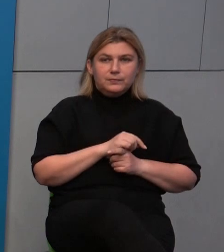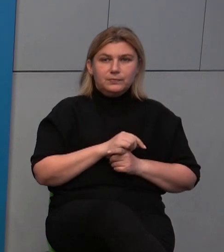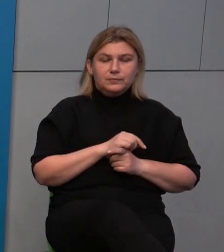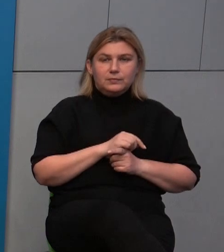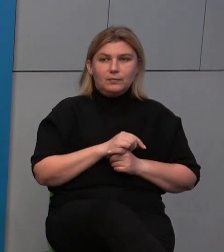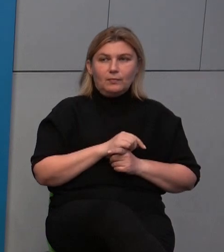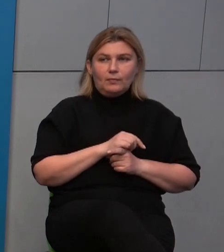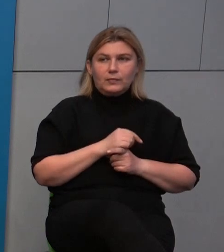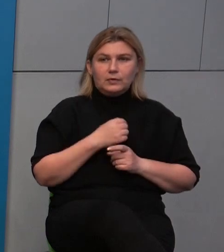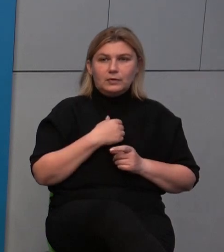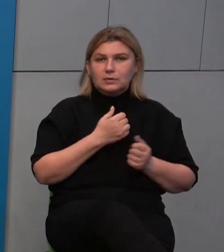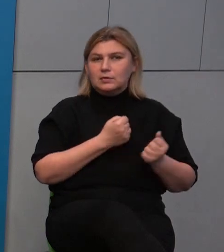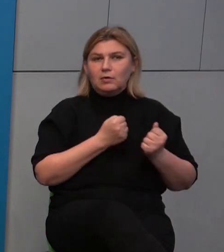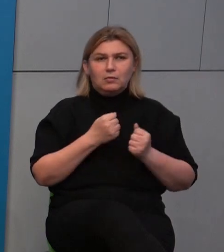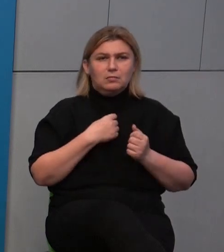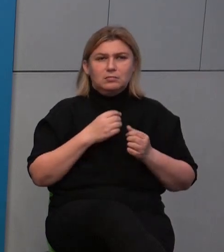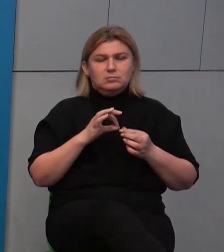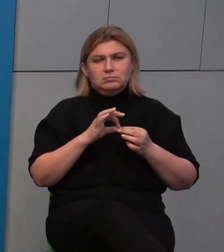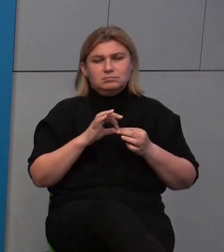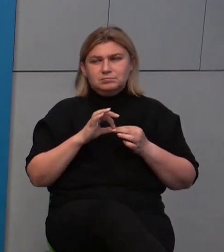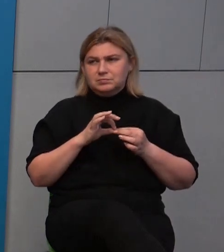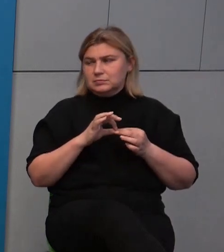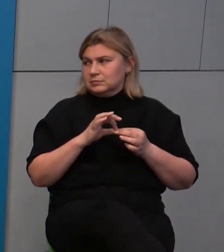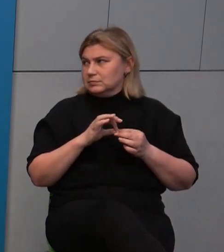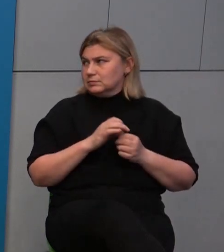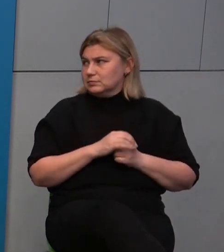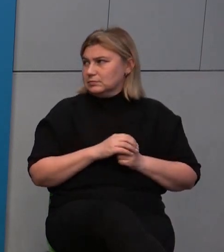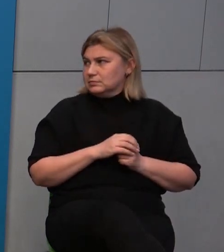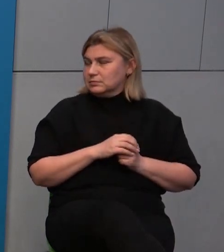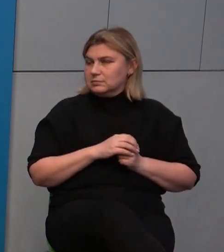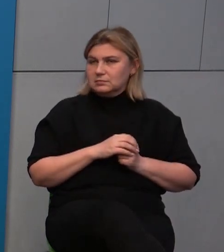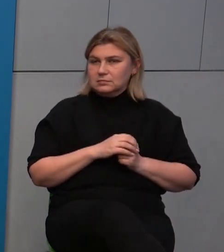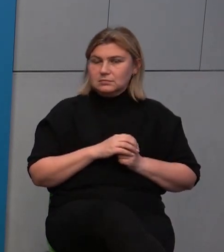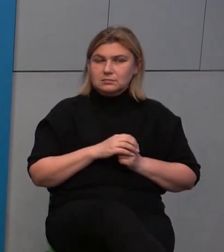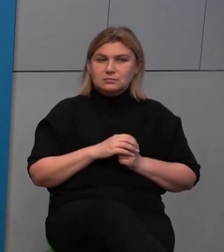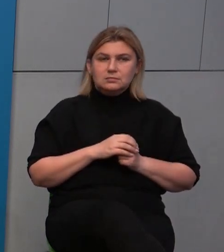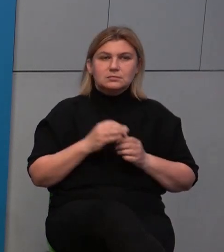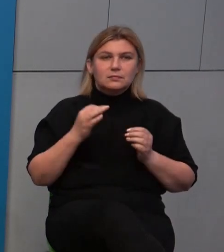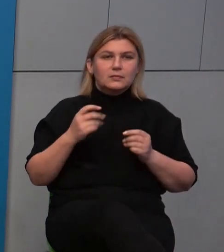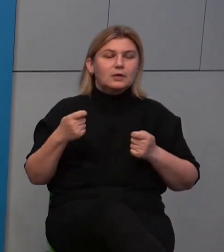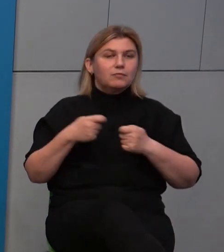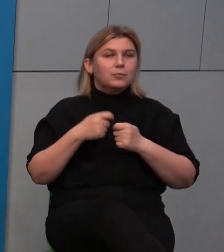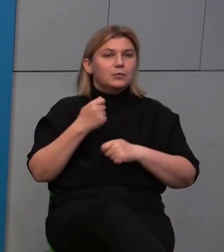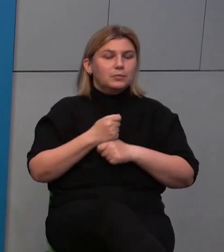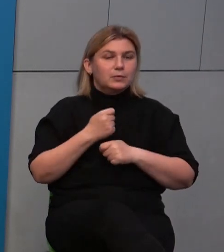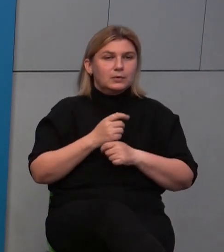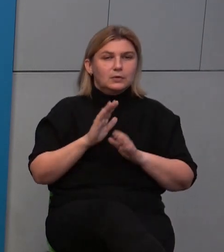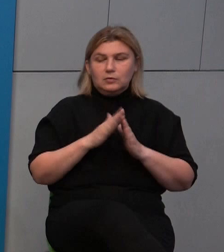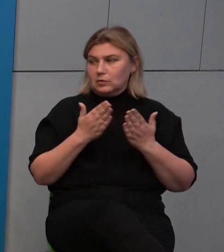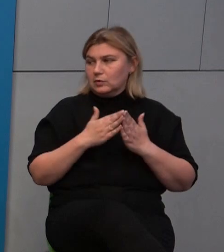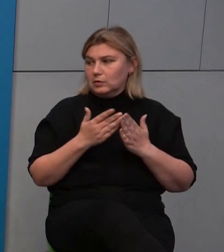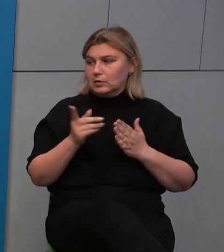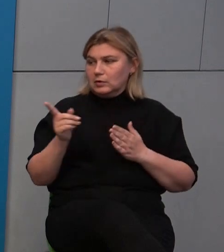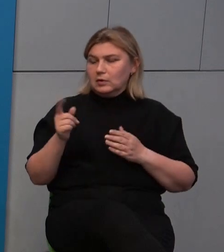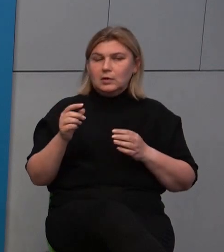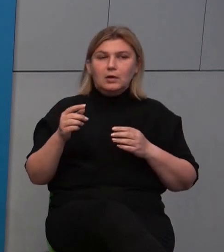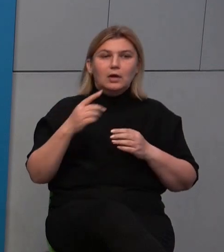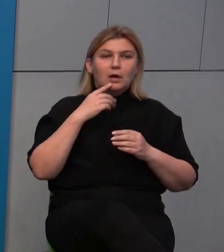nie utrzymujemy jakiegoś bliskiego kontaktu. Teraz współpracowaliśmy przy tej książce z korespondencją.